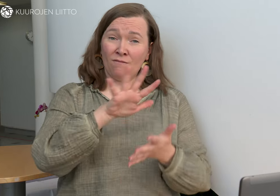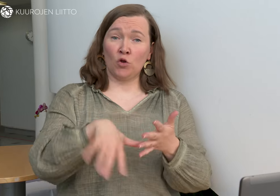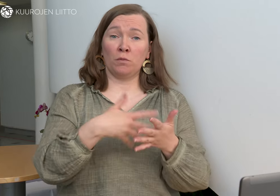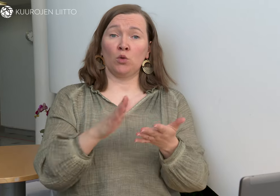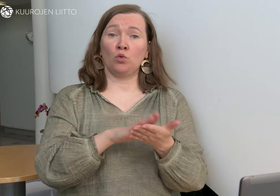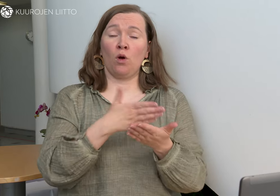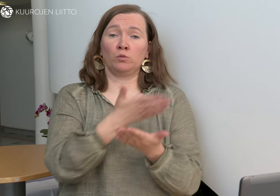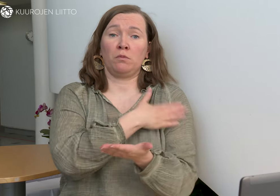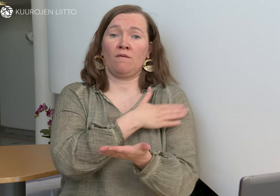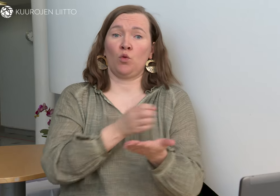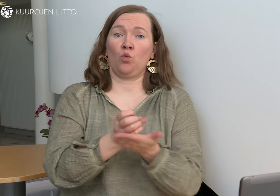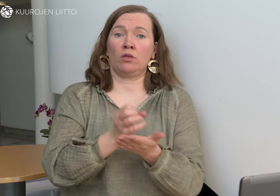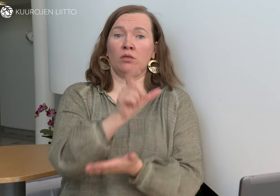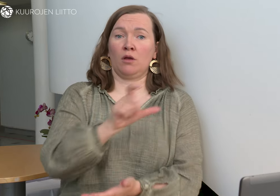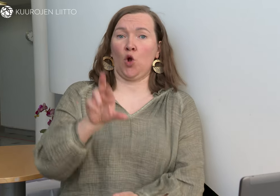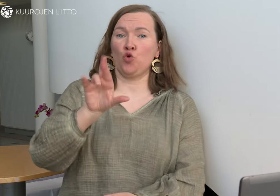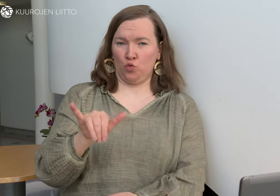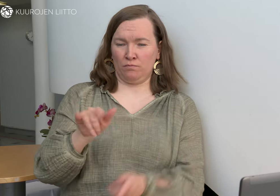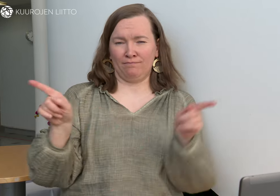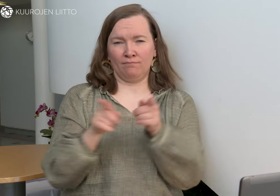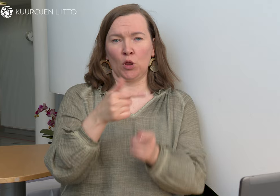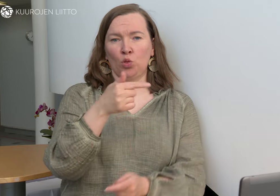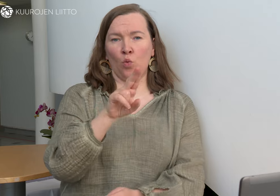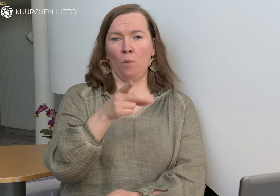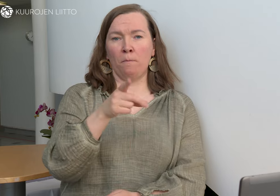Saimme Viittomakielialan Tulkkauspalvelun Tuottajat ry:n -